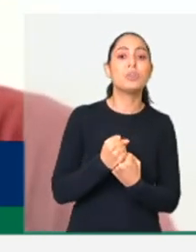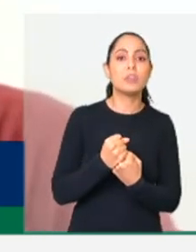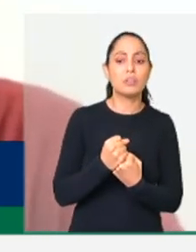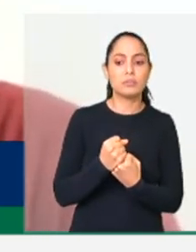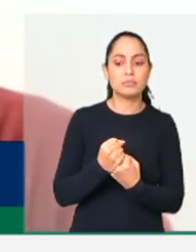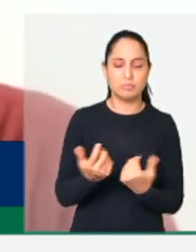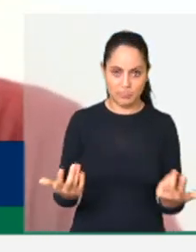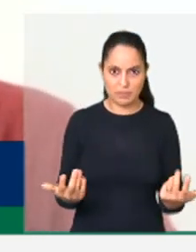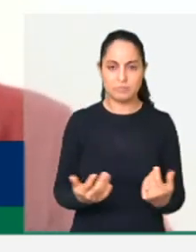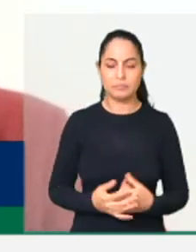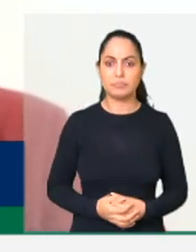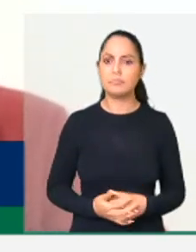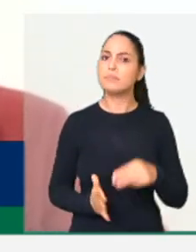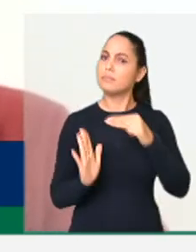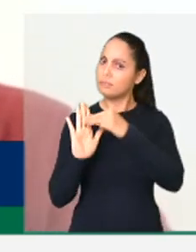15% 10 E 15%. O RELATÓRIO DO